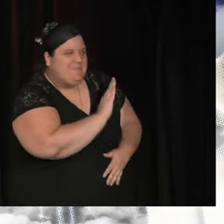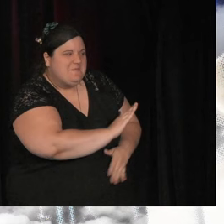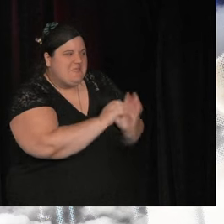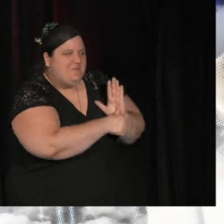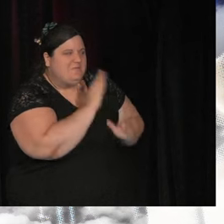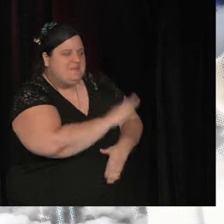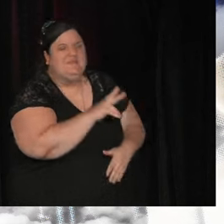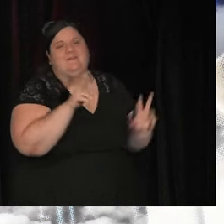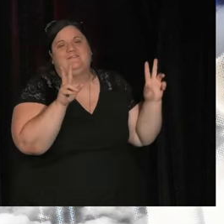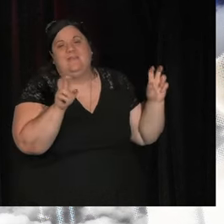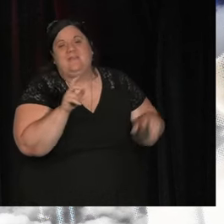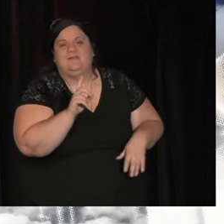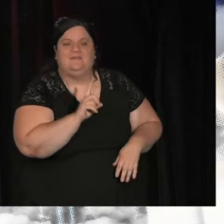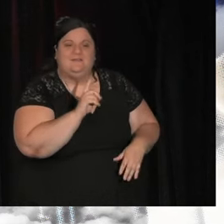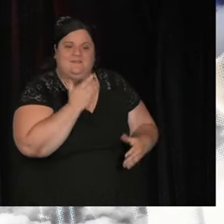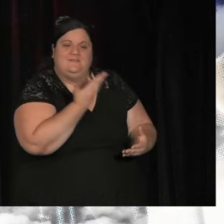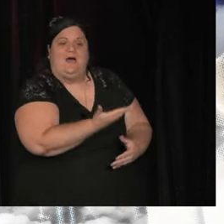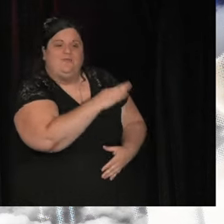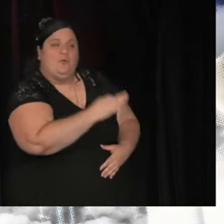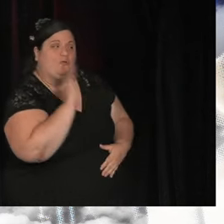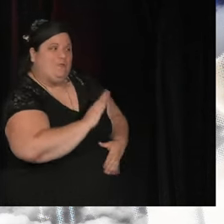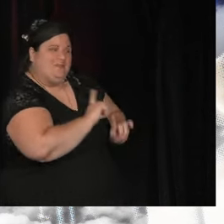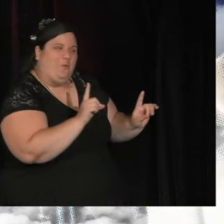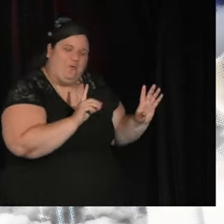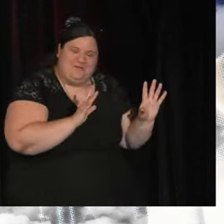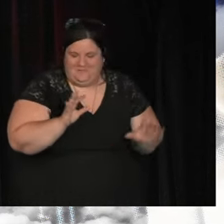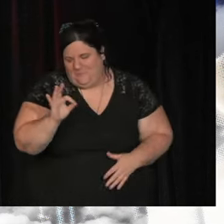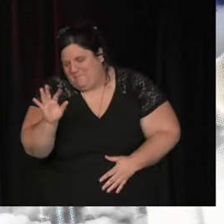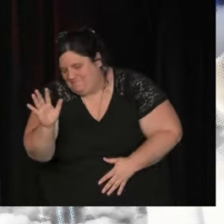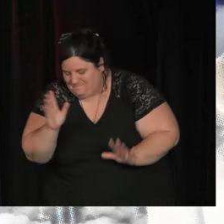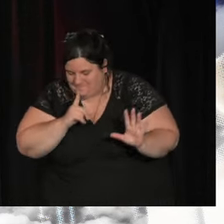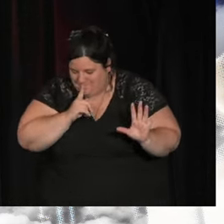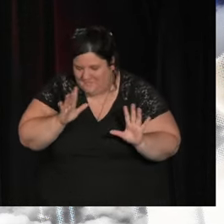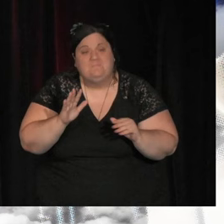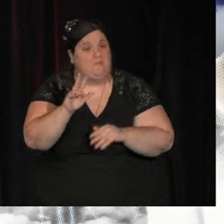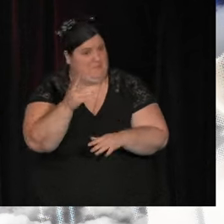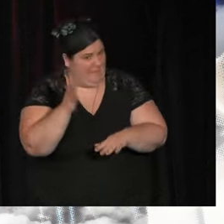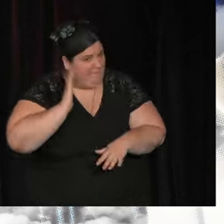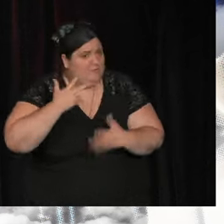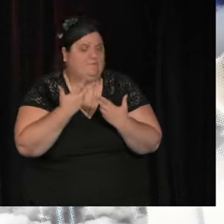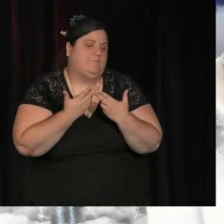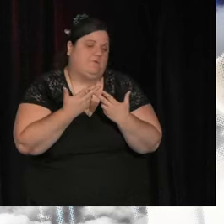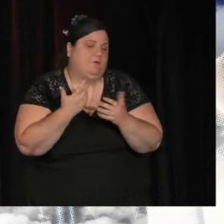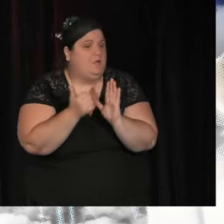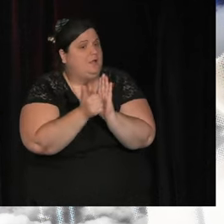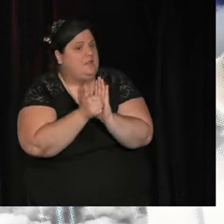Et je n'aurais pas osé, mais c'est ça, tu vois, on parlait de la tendance des hero shooters qui arrivent en 2016, Après, la nouvelle tendance, c'était tout le monde fait des Battle